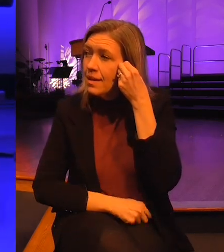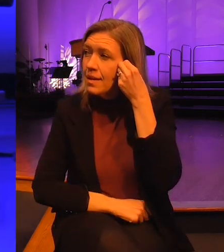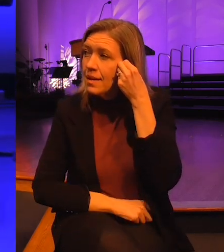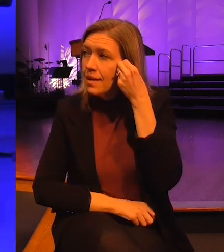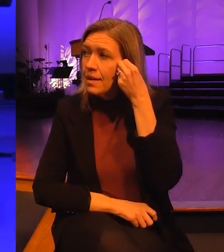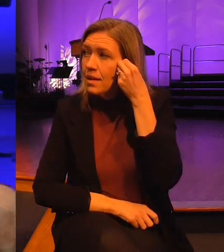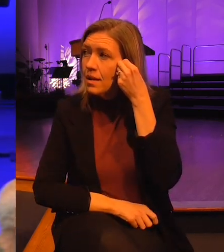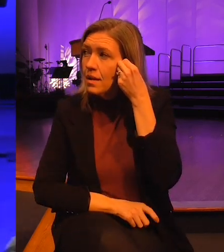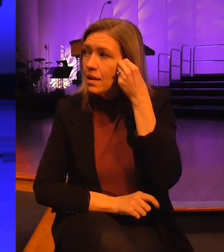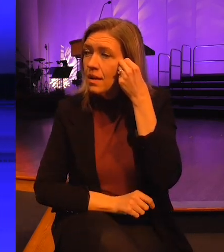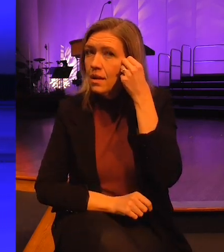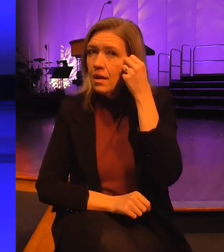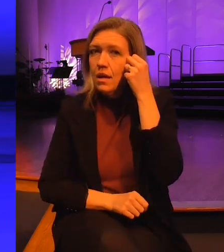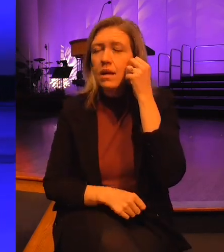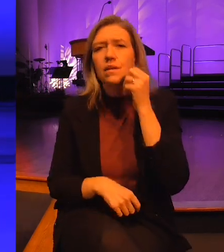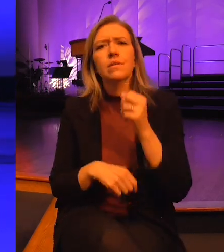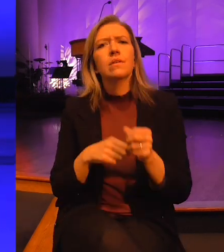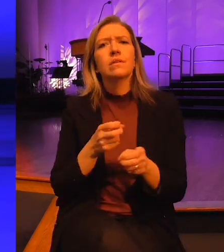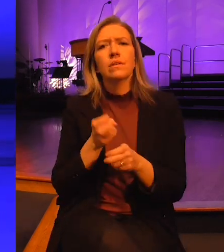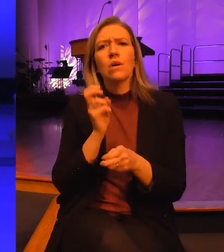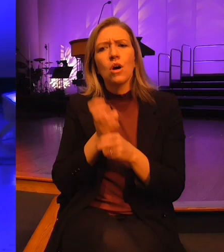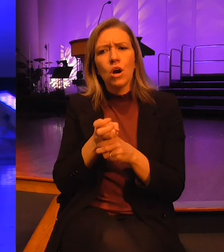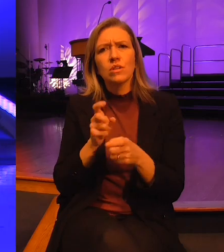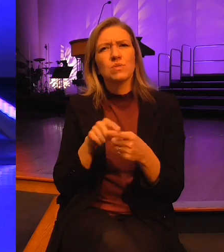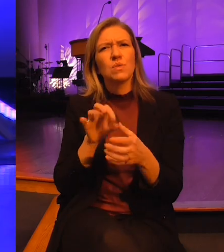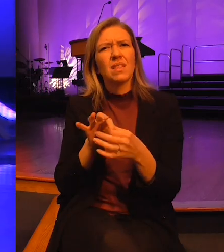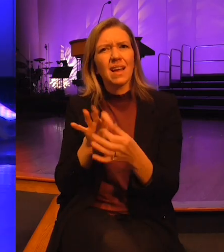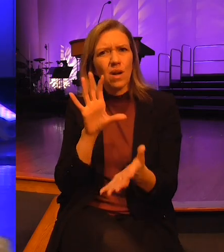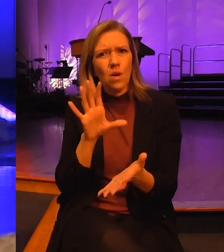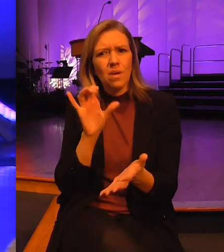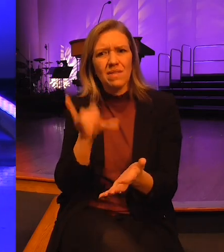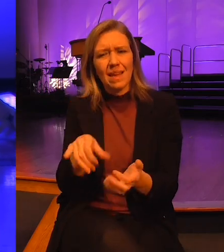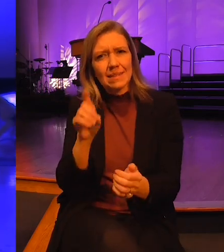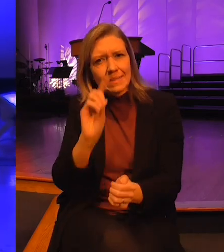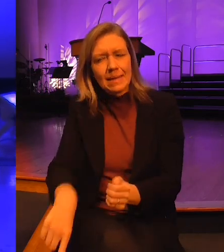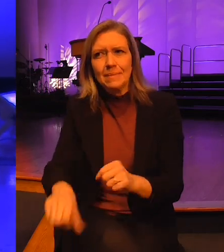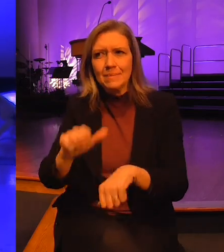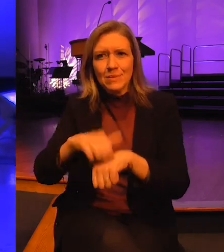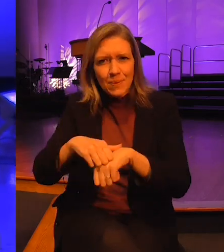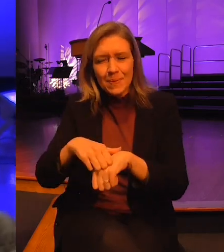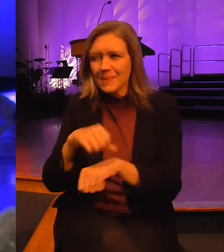fue difícil soltar esa maldita piedra sí alguien